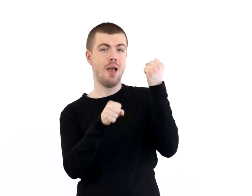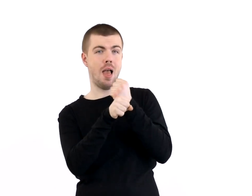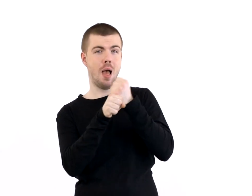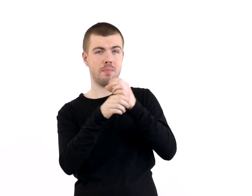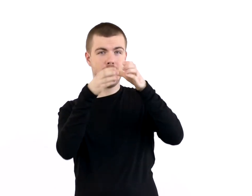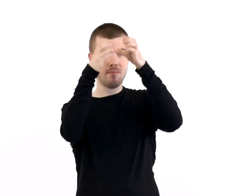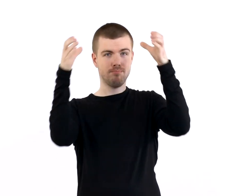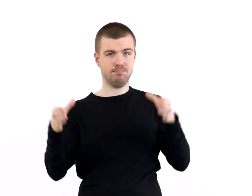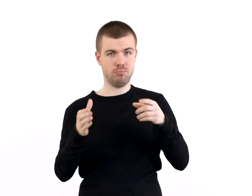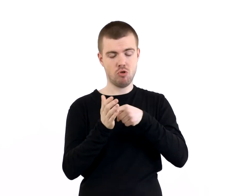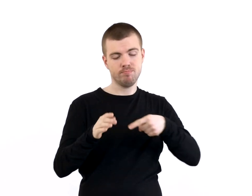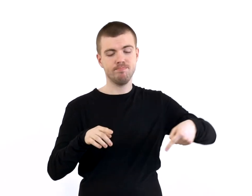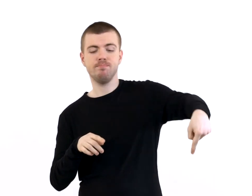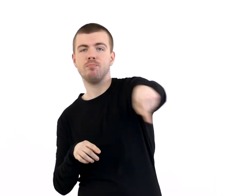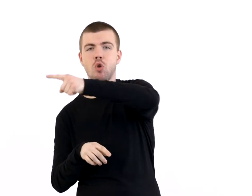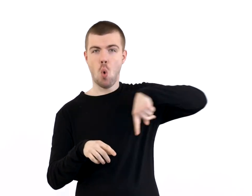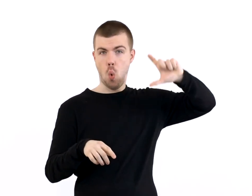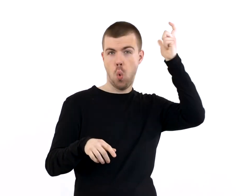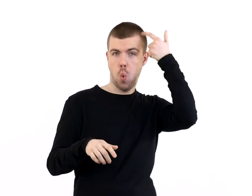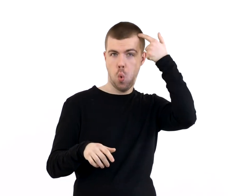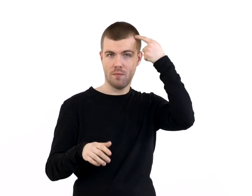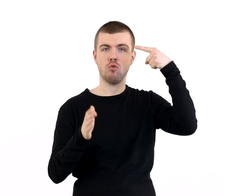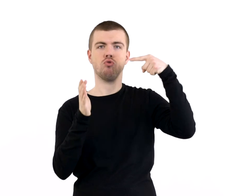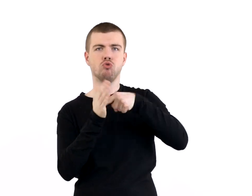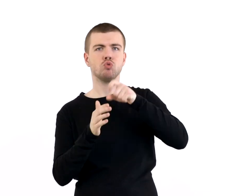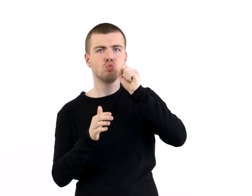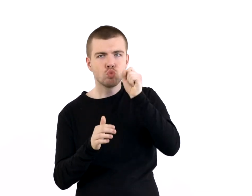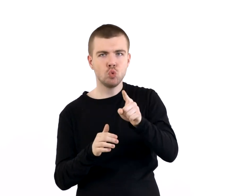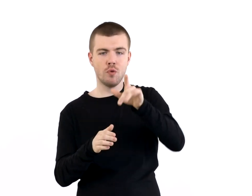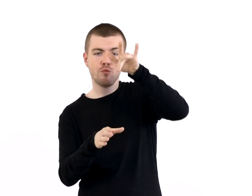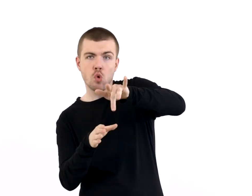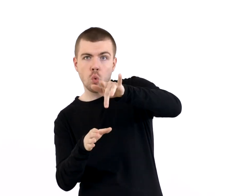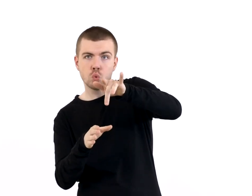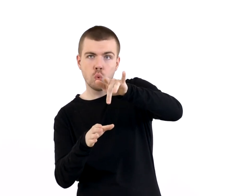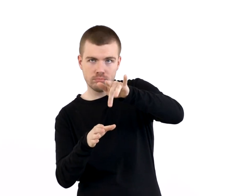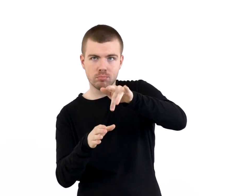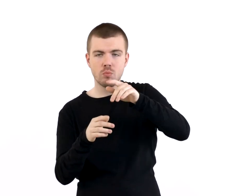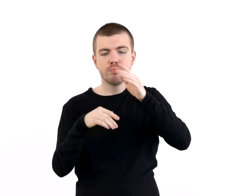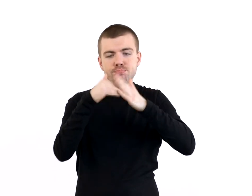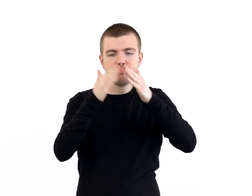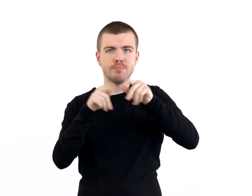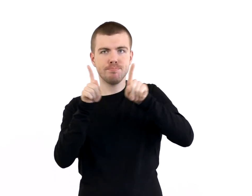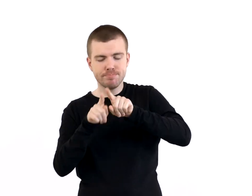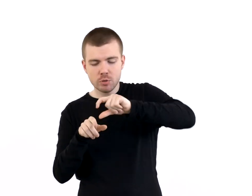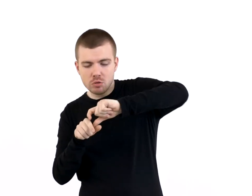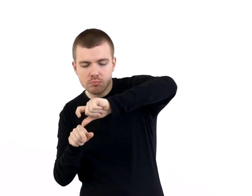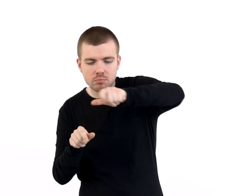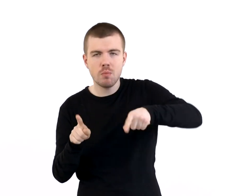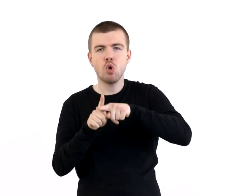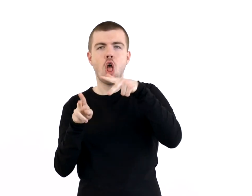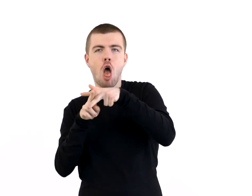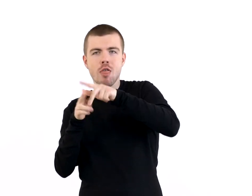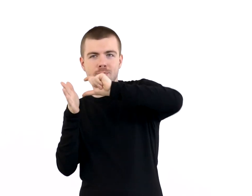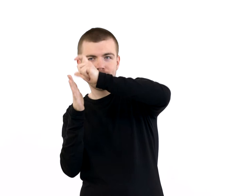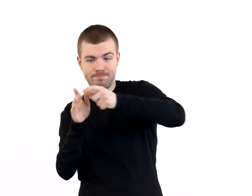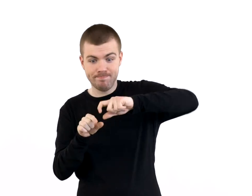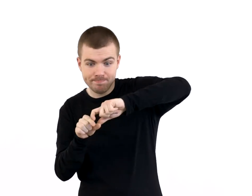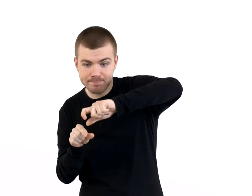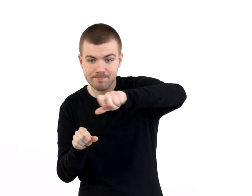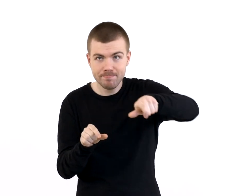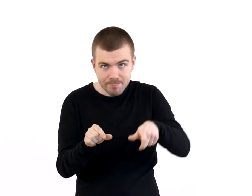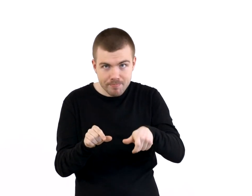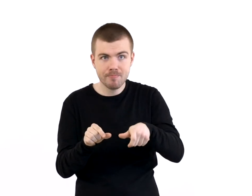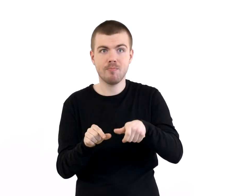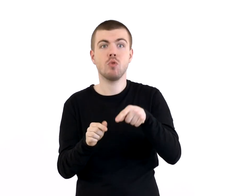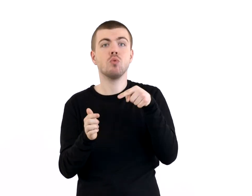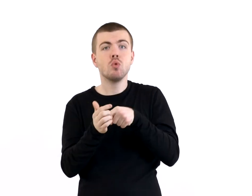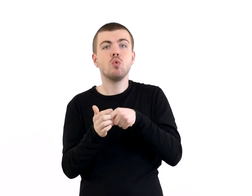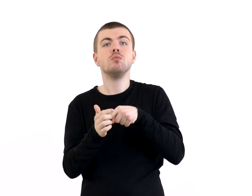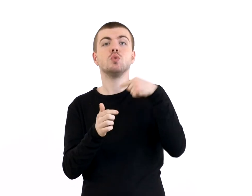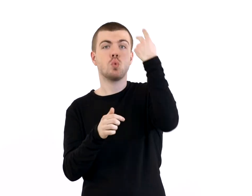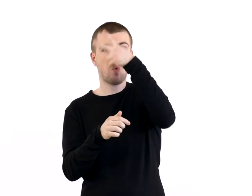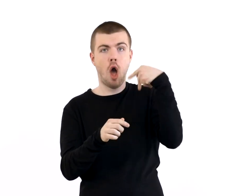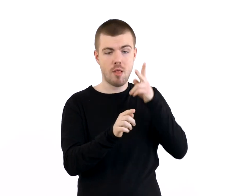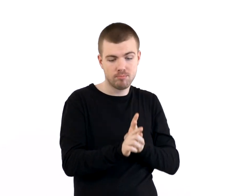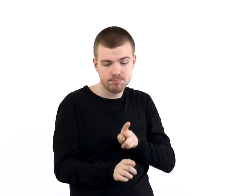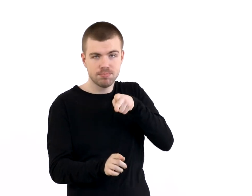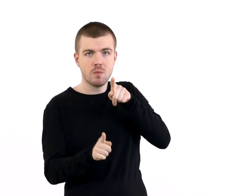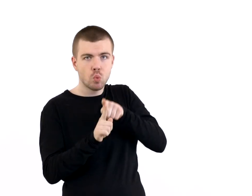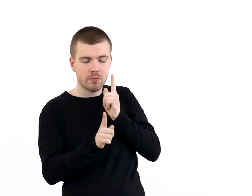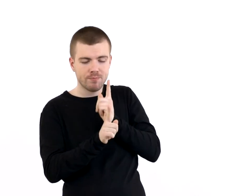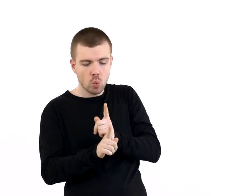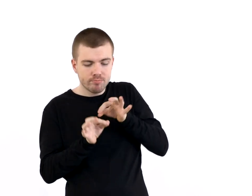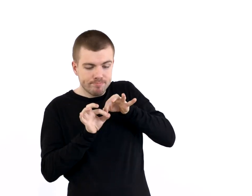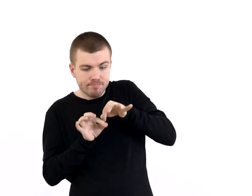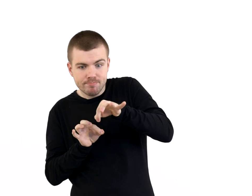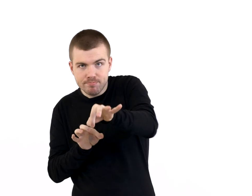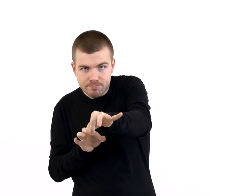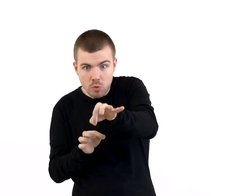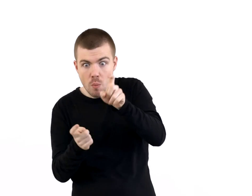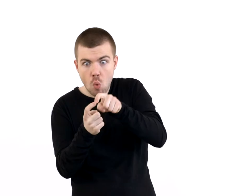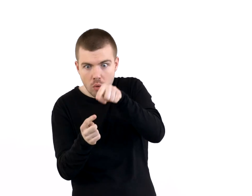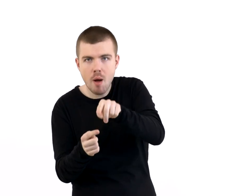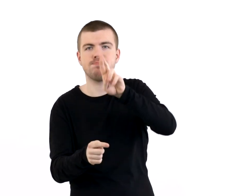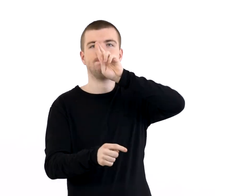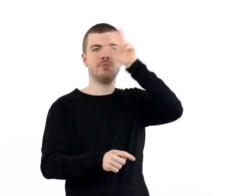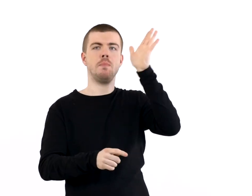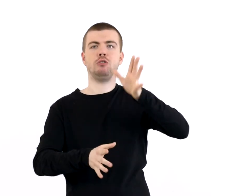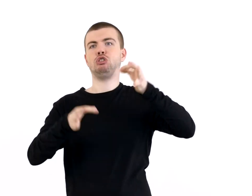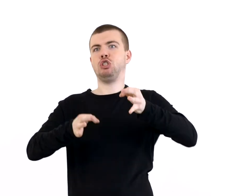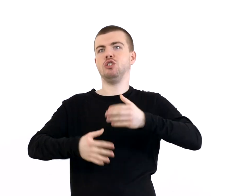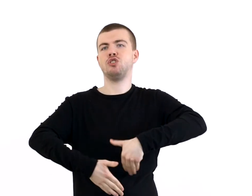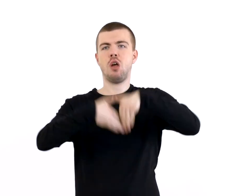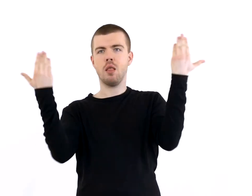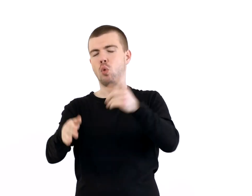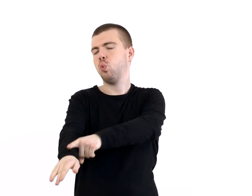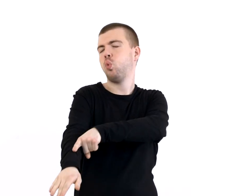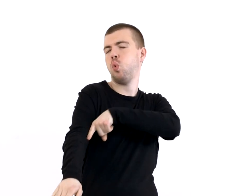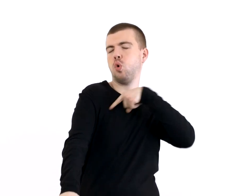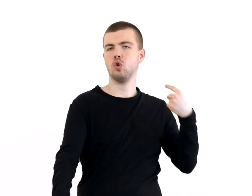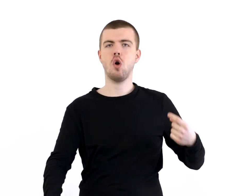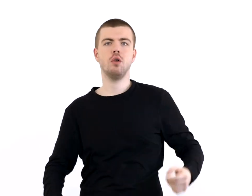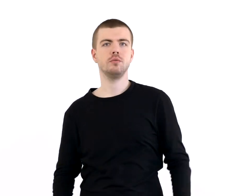Wewnątrz kręgu znajduje się konstrukcja kamieni w kształcie podkowy, a jej oś wskazuje punkt, w którym wschodzi słońce w najdłuższym dniu roku.